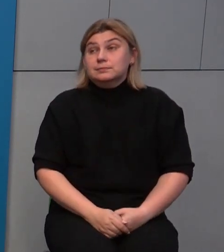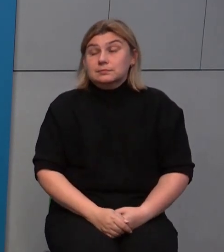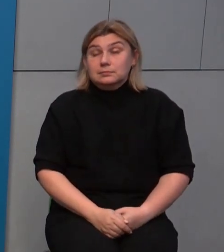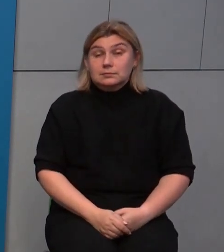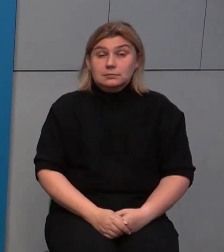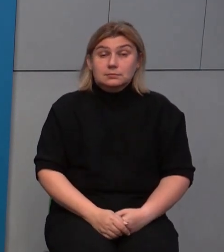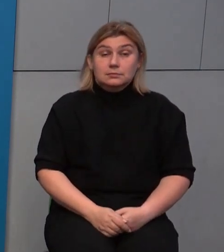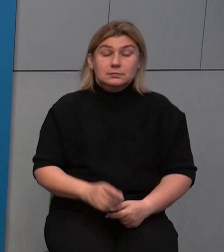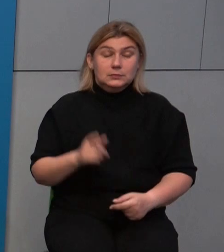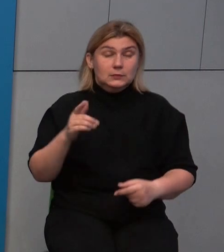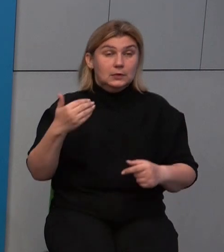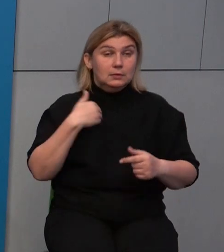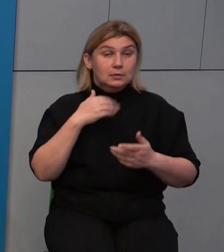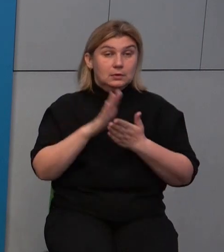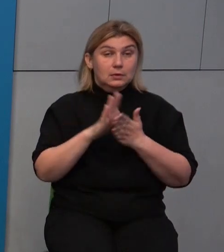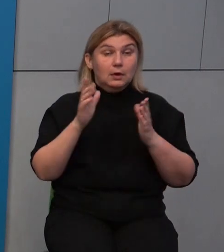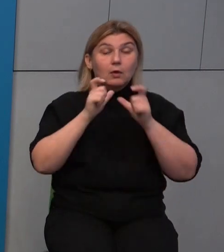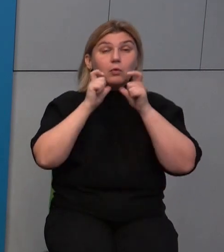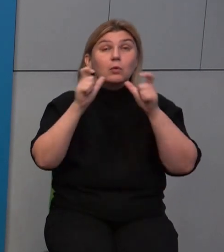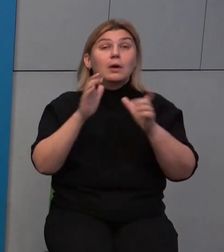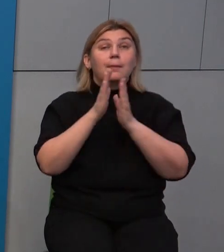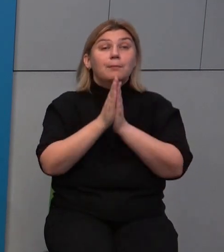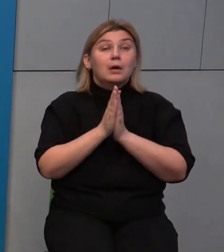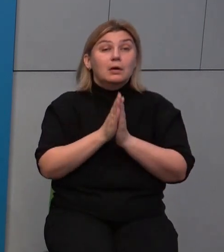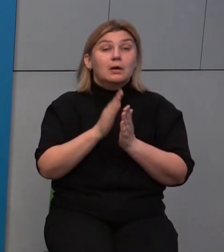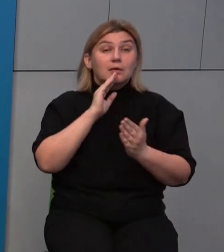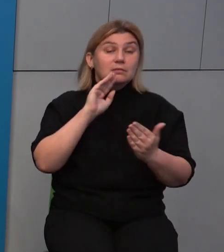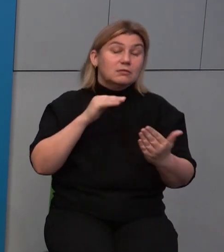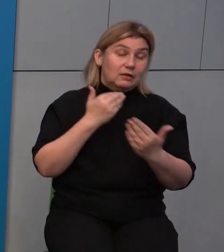że były w gazetach takie ogłoszenia, że prosimy, żeby zeznawali.